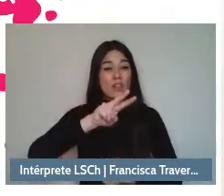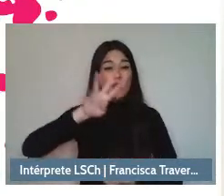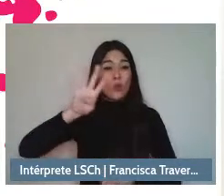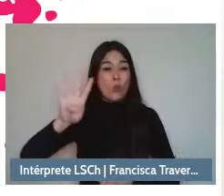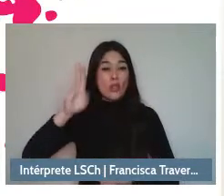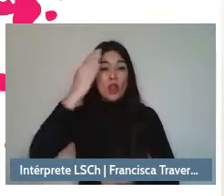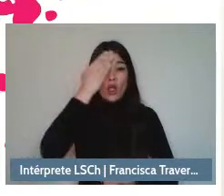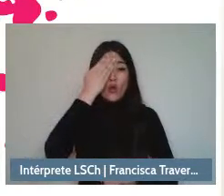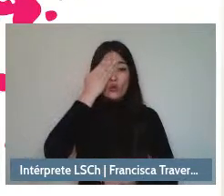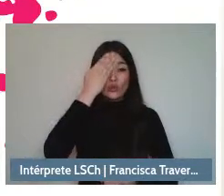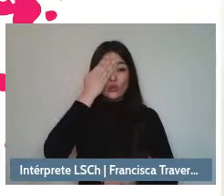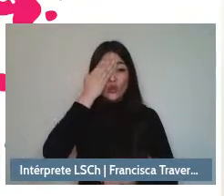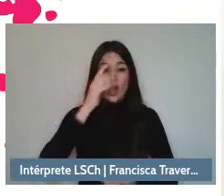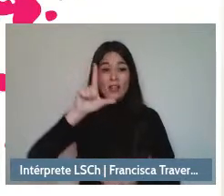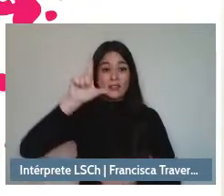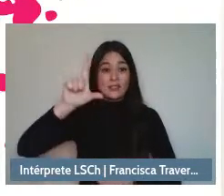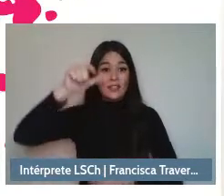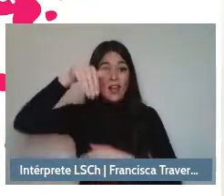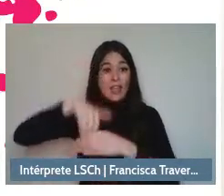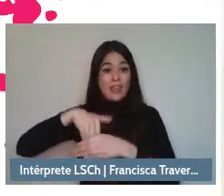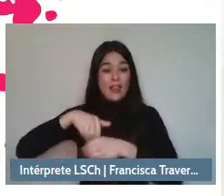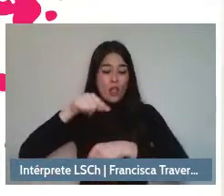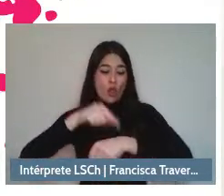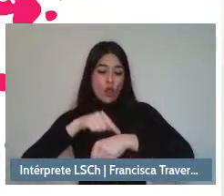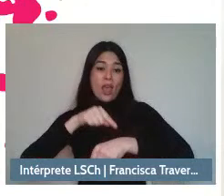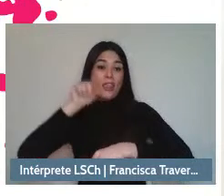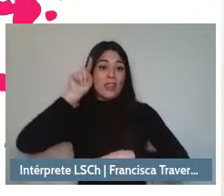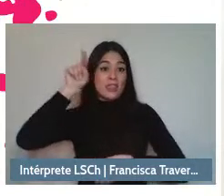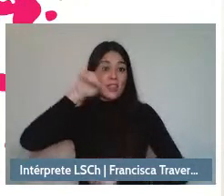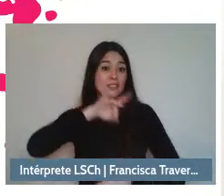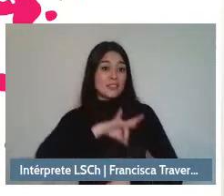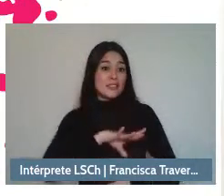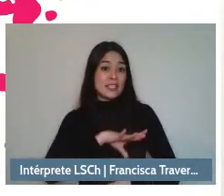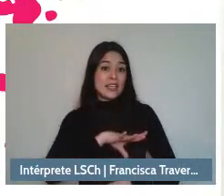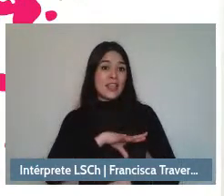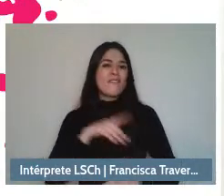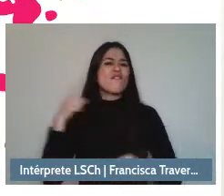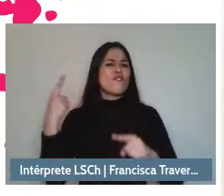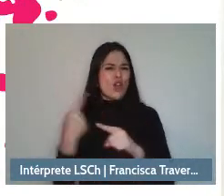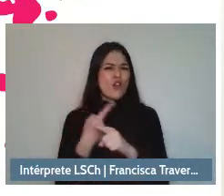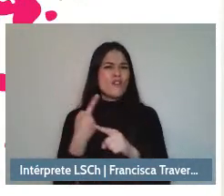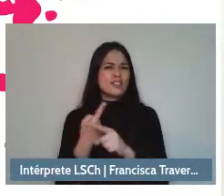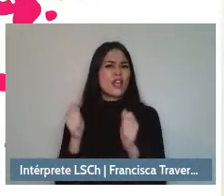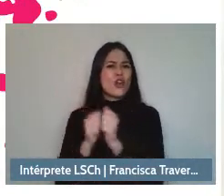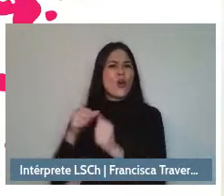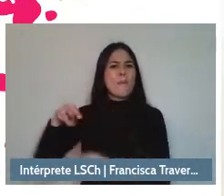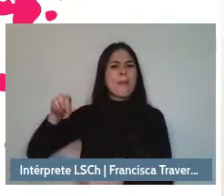a las 7 de la tarde hora chilena estaremos conversando con la escritora María José Navia